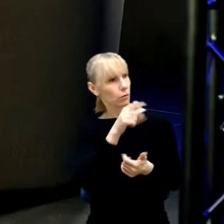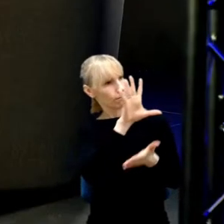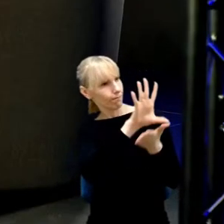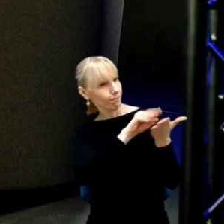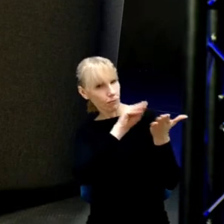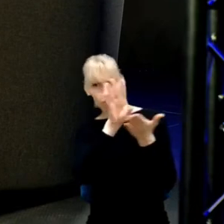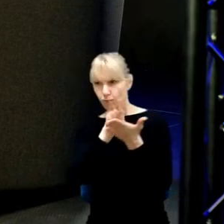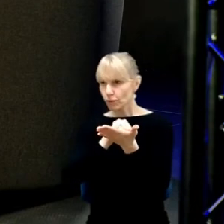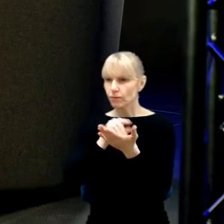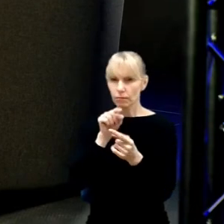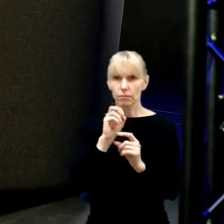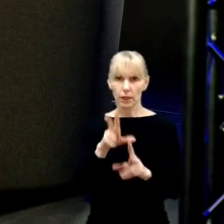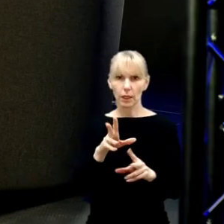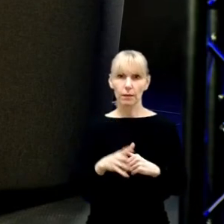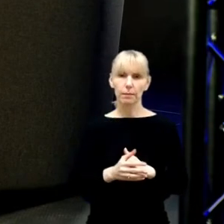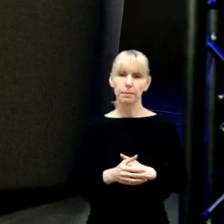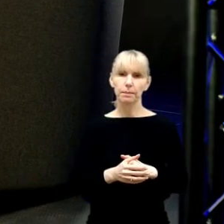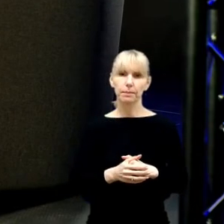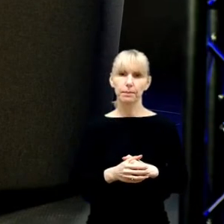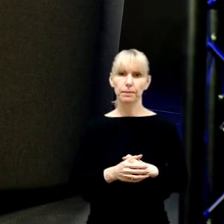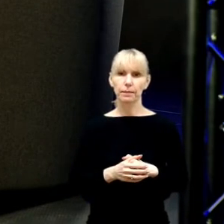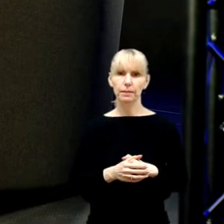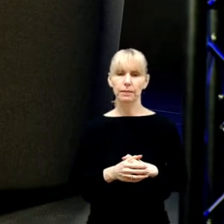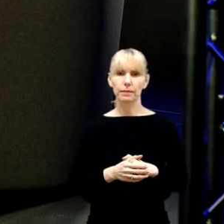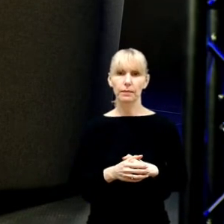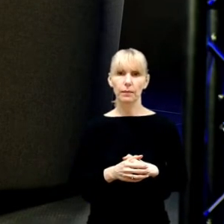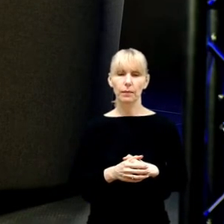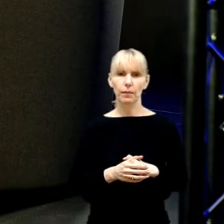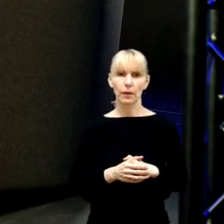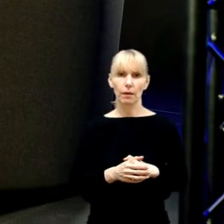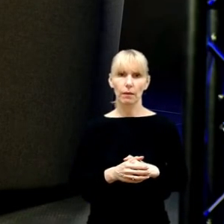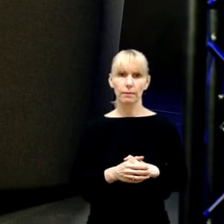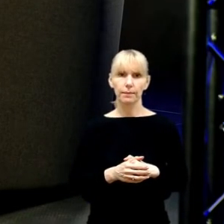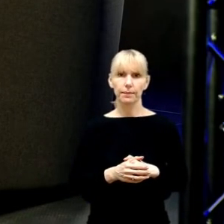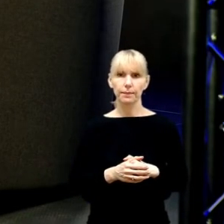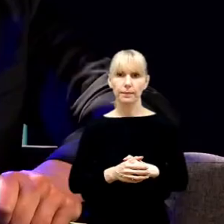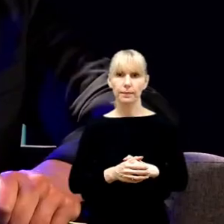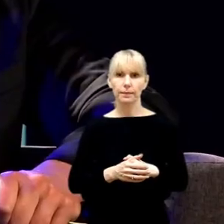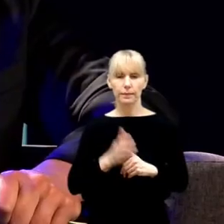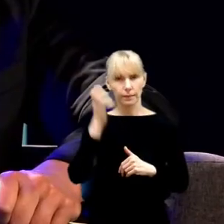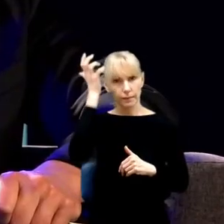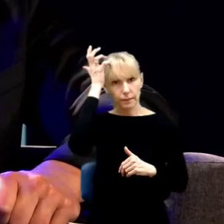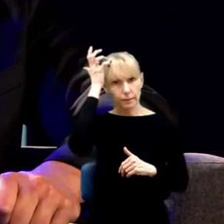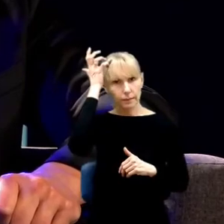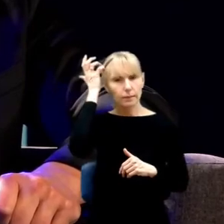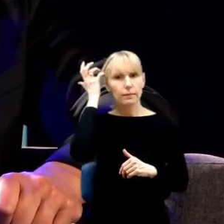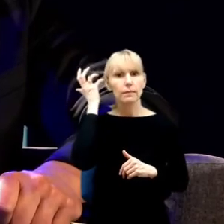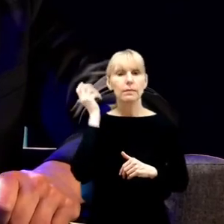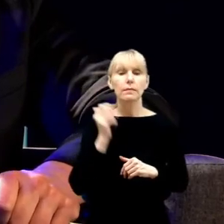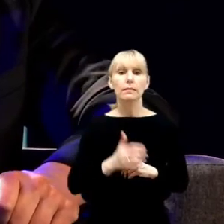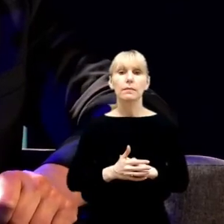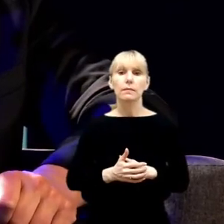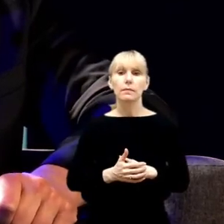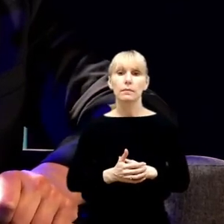No dobrze, to w takim razie po tej krótkiej syntezie ale jeszcze będę ciągnąć cię za zajązyk, jeśli chodzi o rzuty mieszkań, jeśli chodzi o układy funkcjonalne